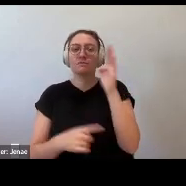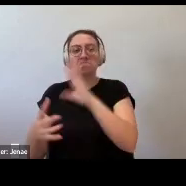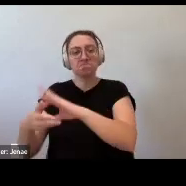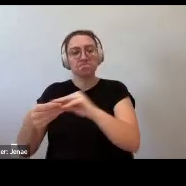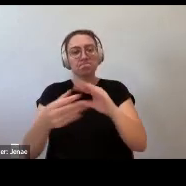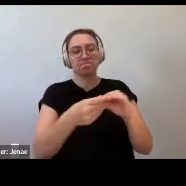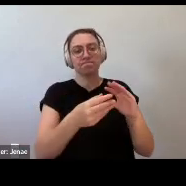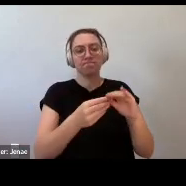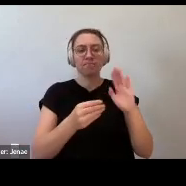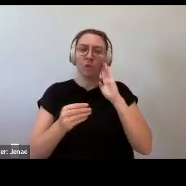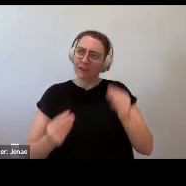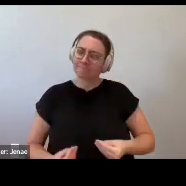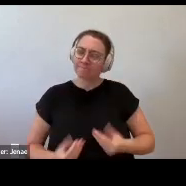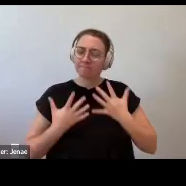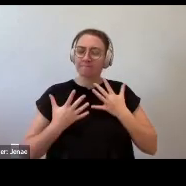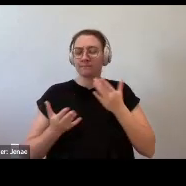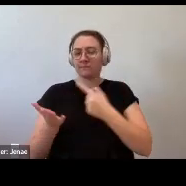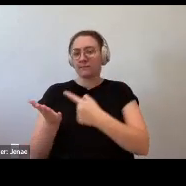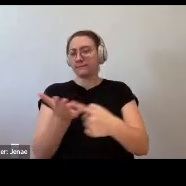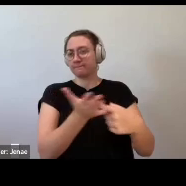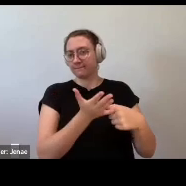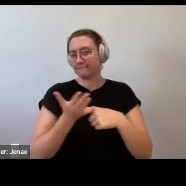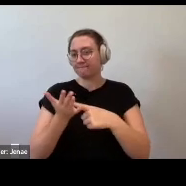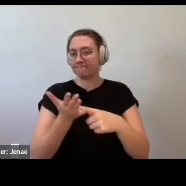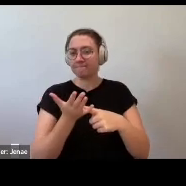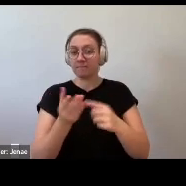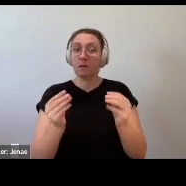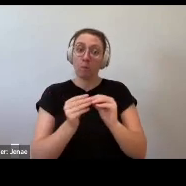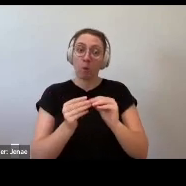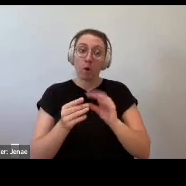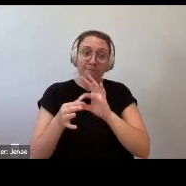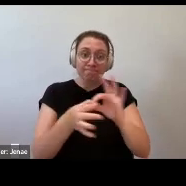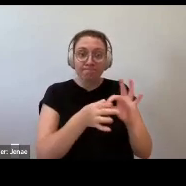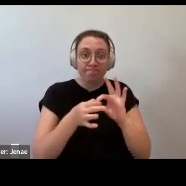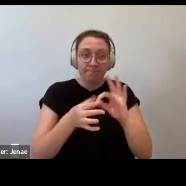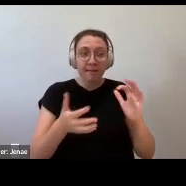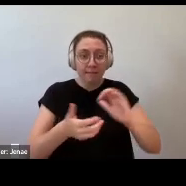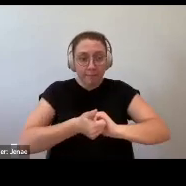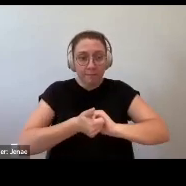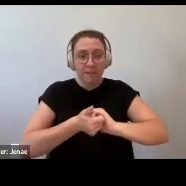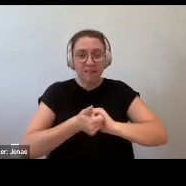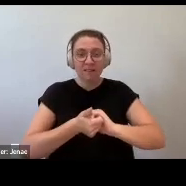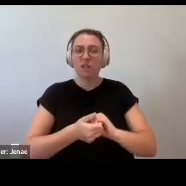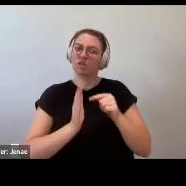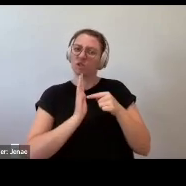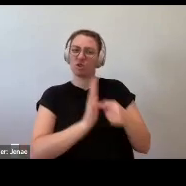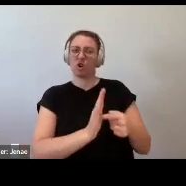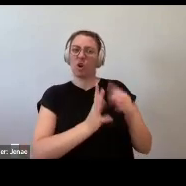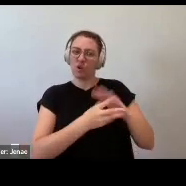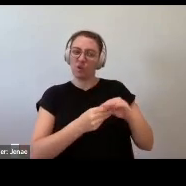conversaciones significativas, fomenten la colaboración y destaquen las voces de padres, estudiantes,